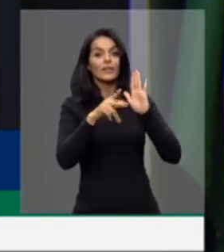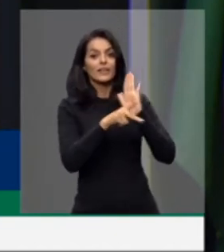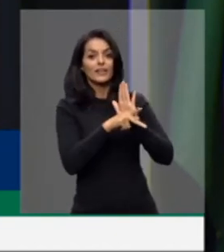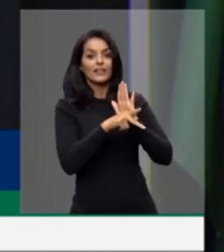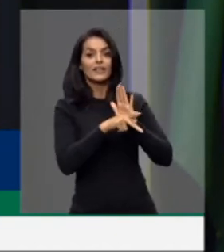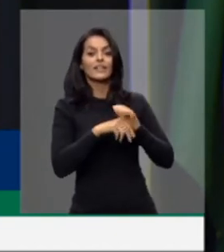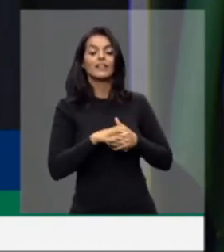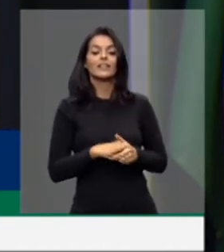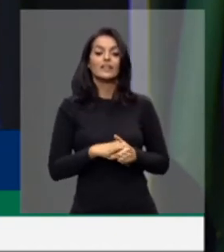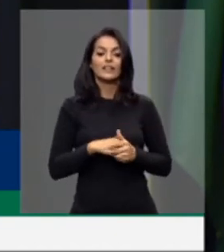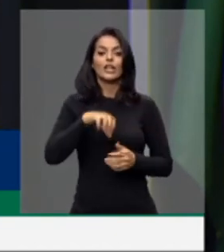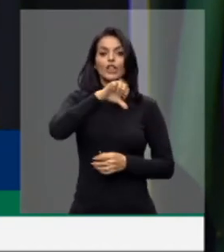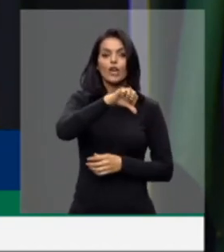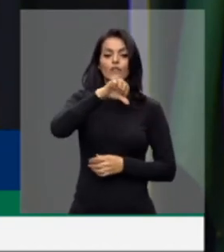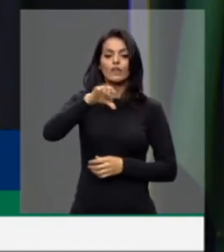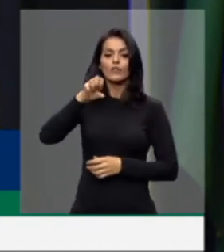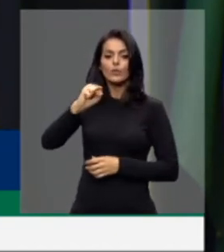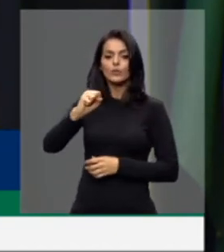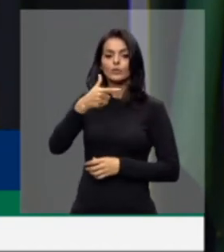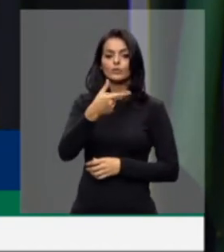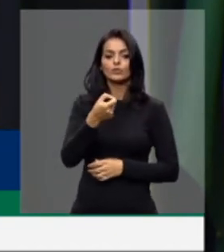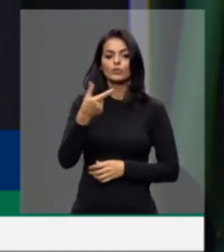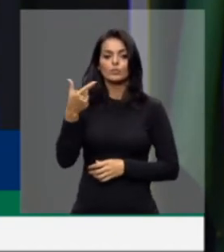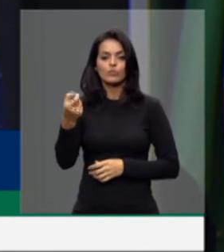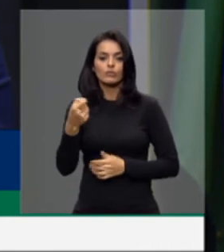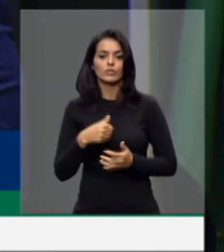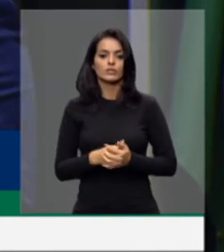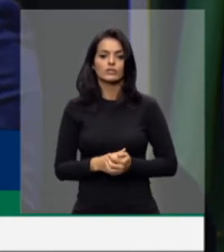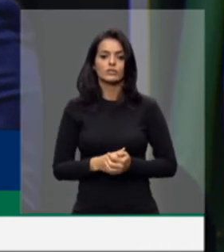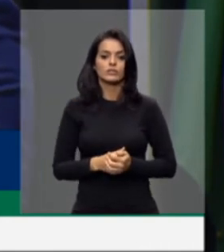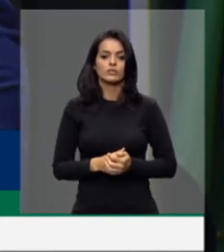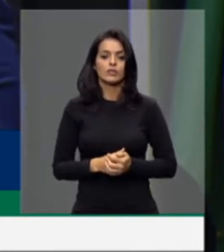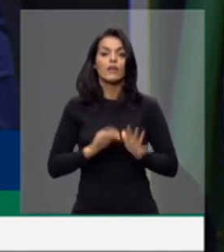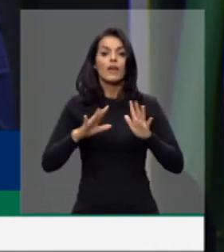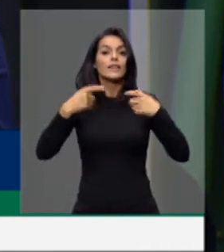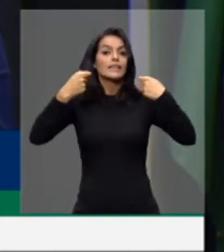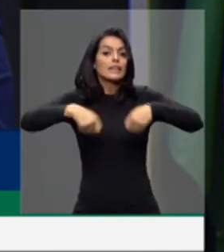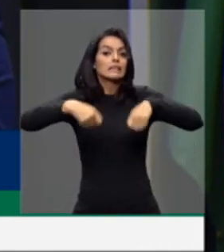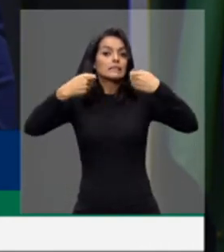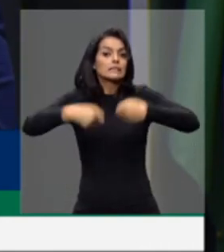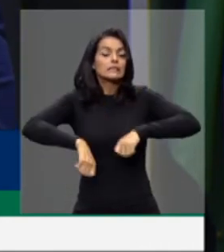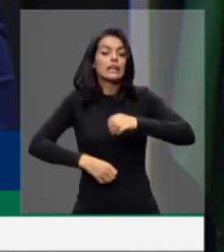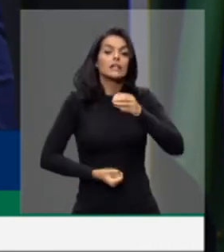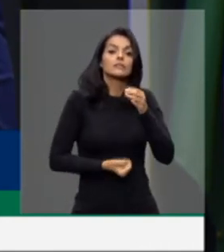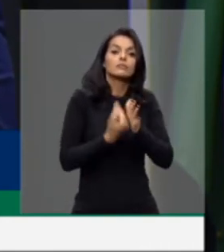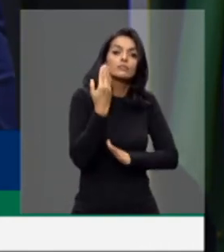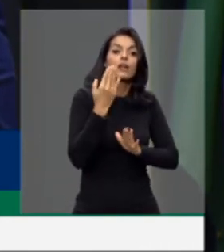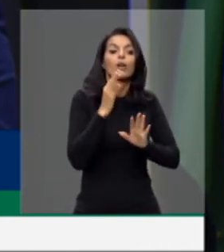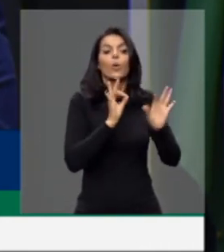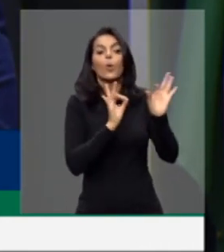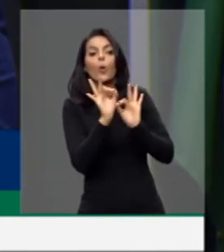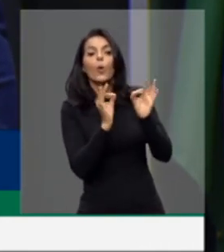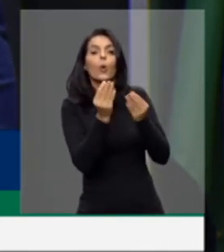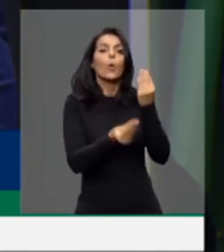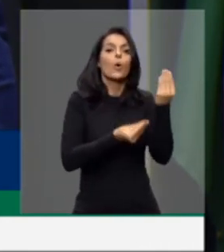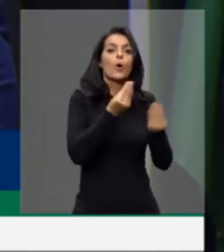RIA, SENHOR PRESIDENTE. -- [PRESIDENTE]: OK, DEPUTADO LÉO. [DEP. LÉ O]: